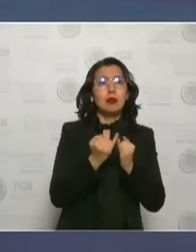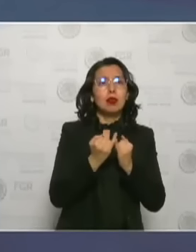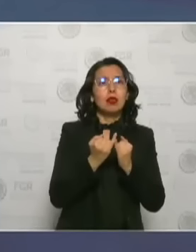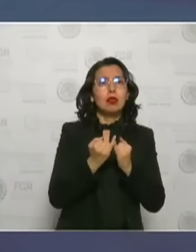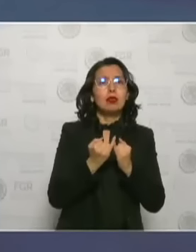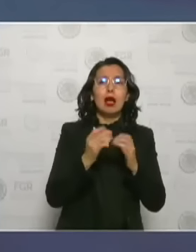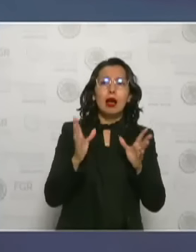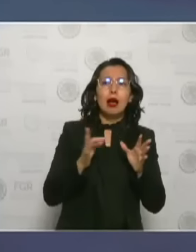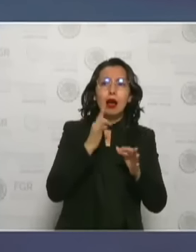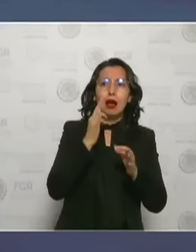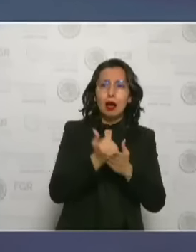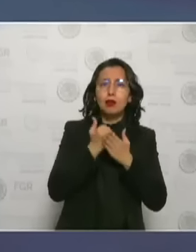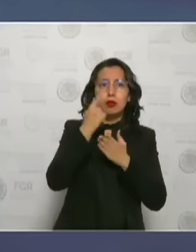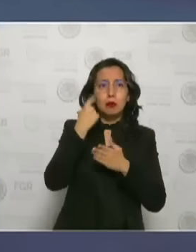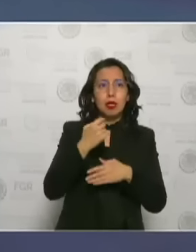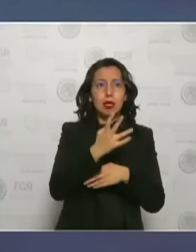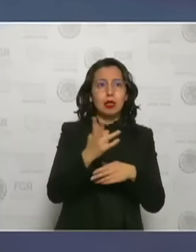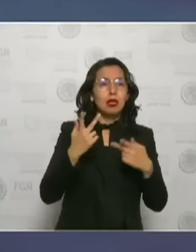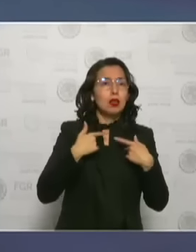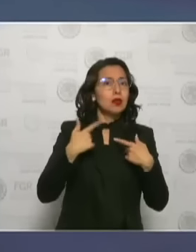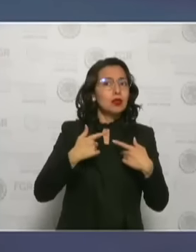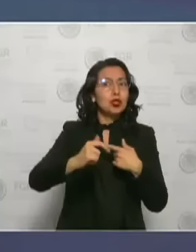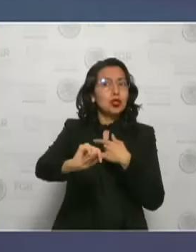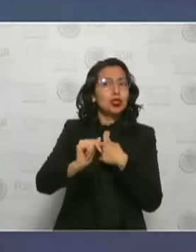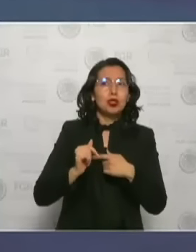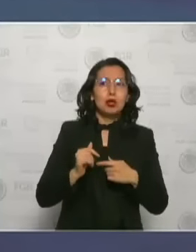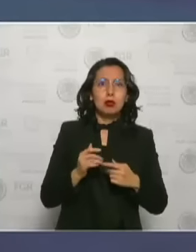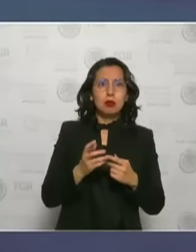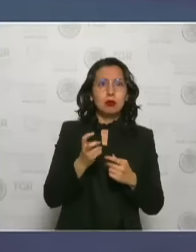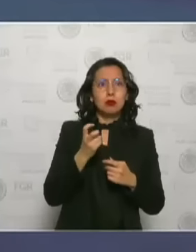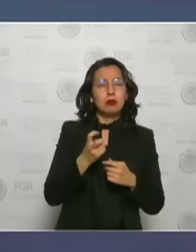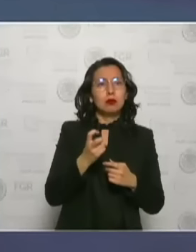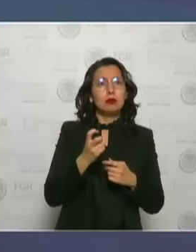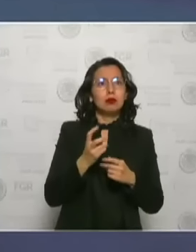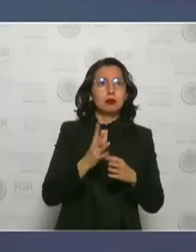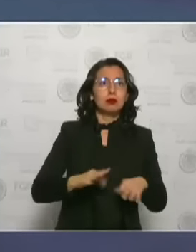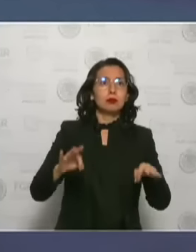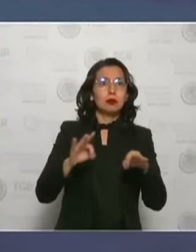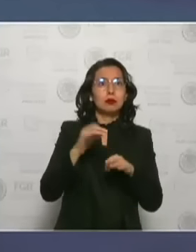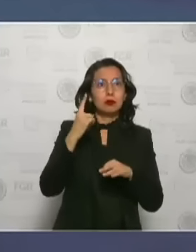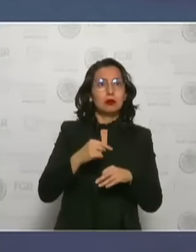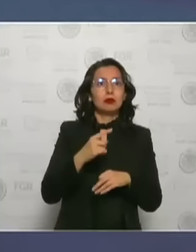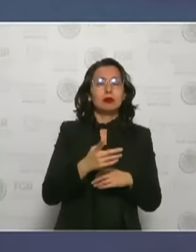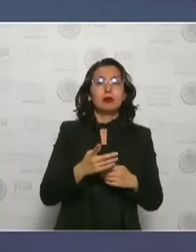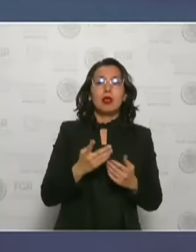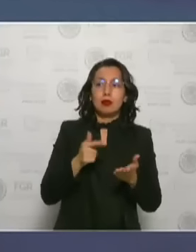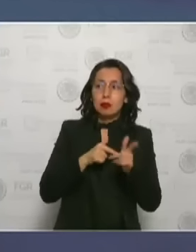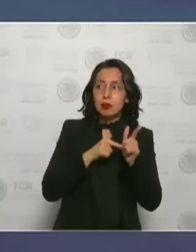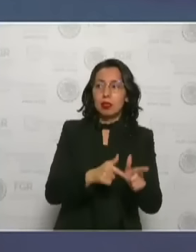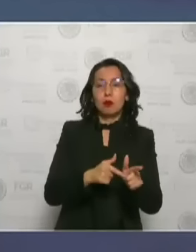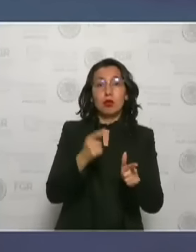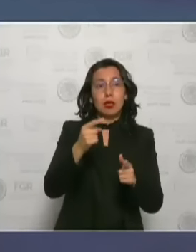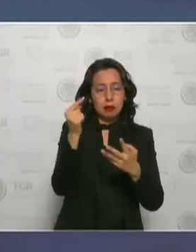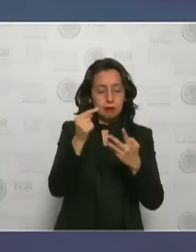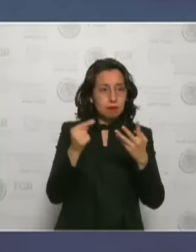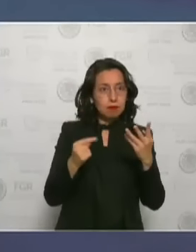fomente la vigilancia ciudadana y sancione de manera implacable las conductas indebidas.